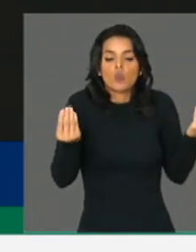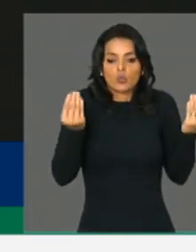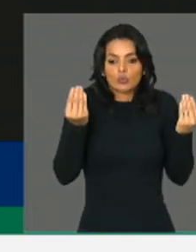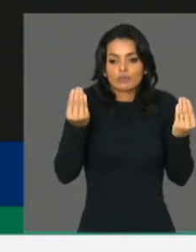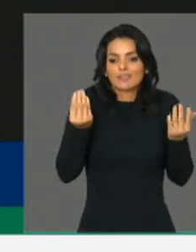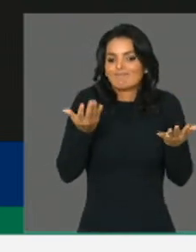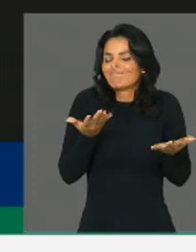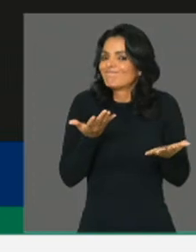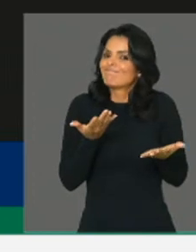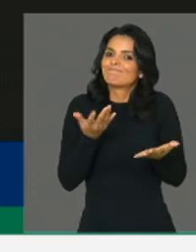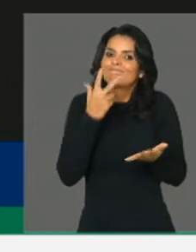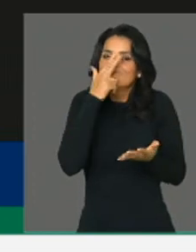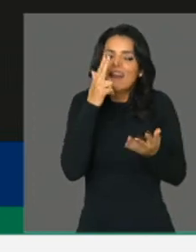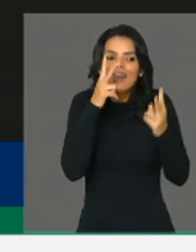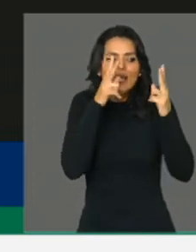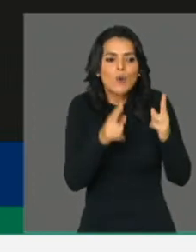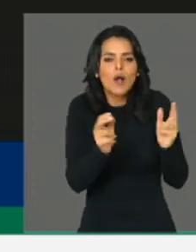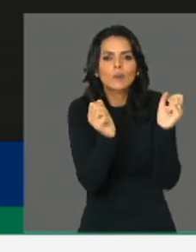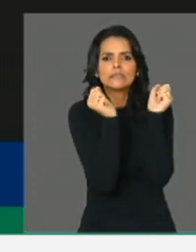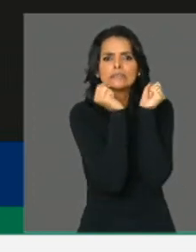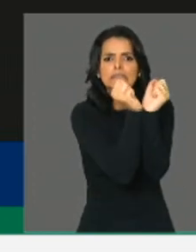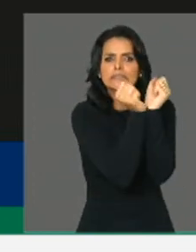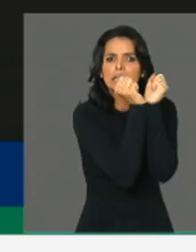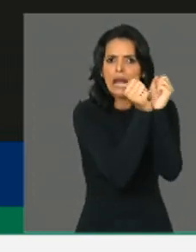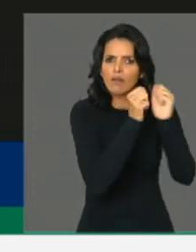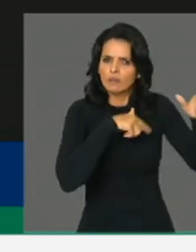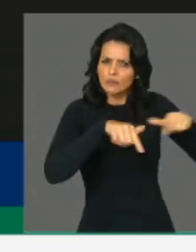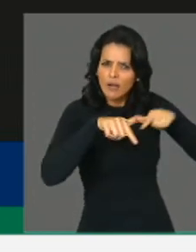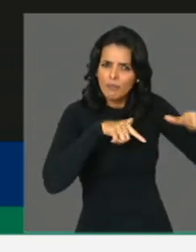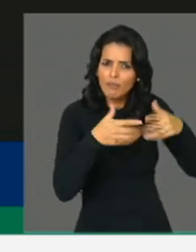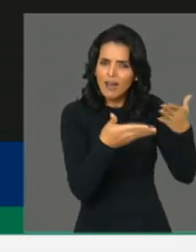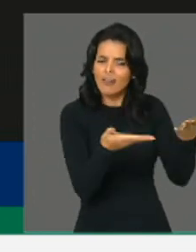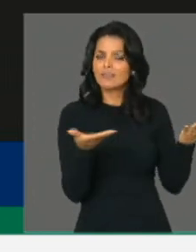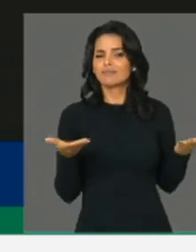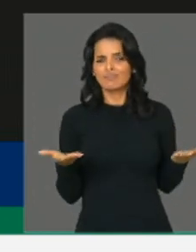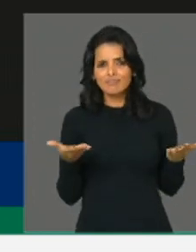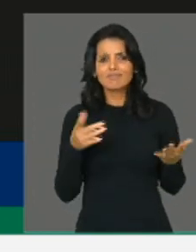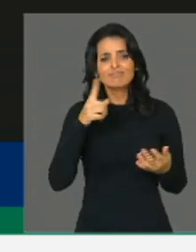VERDADEIRAMENTE UM EXEMPLO DE PRESENTE DE CIDADANIA PARA AS NOSSAS MULHERES. ENTÃO NÓS TEREMOS ESSE SEMINÁRIO QUE